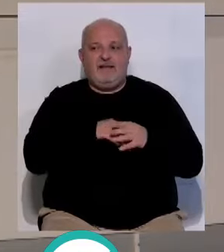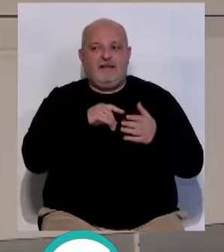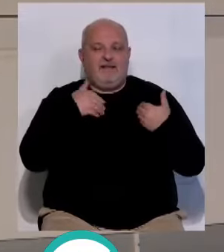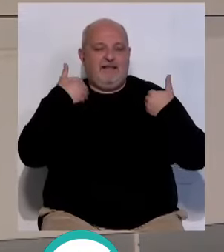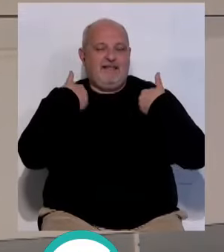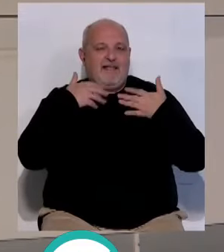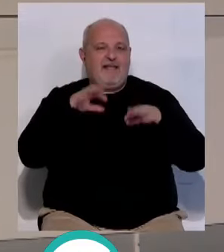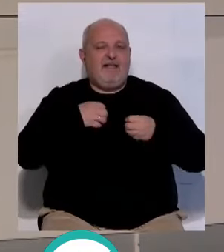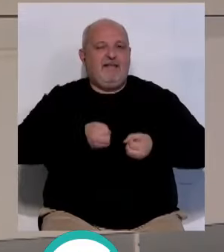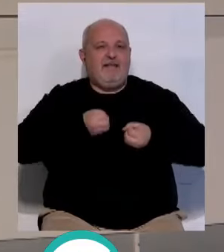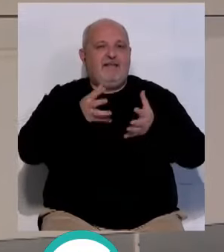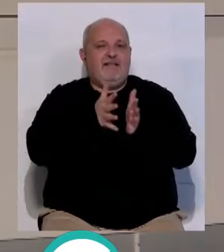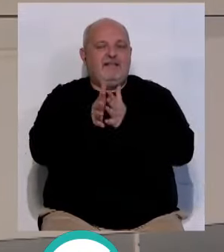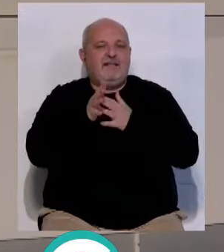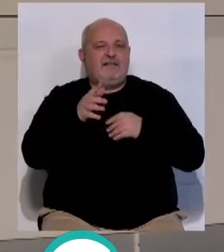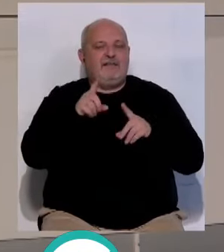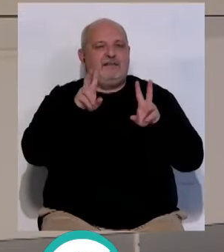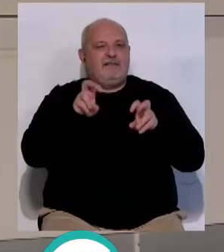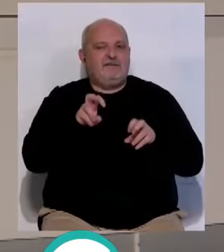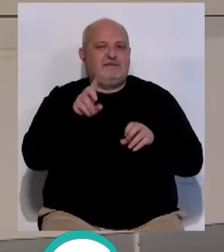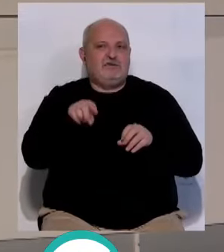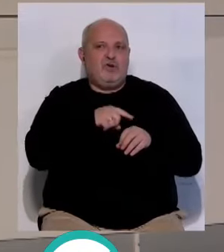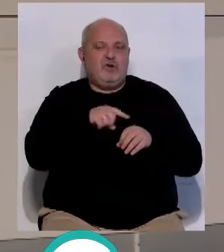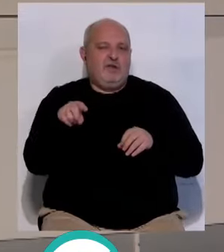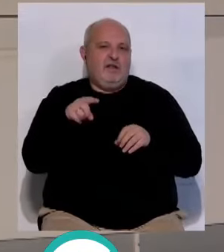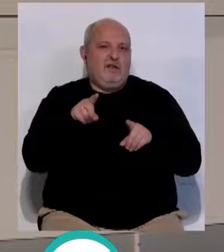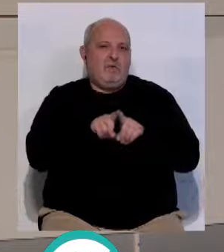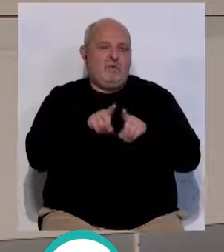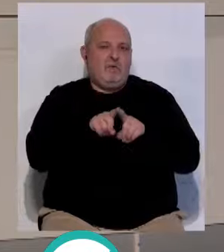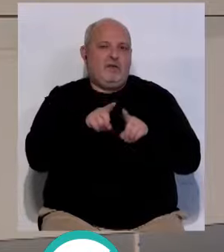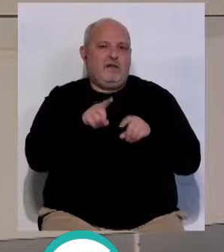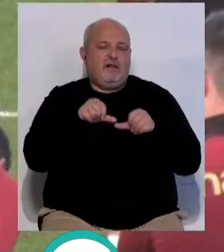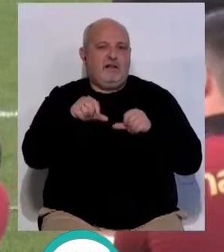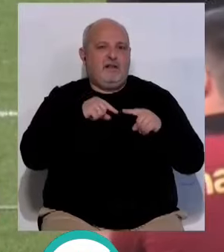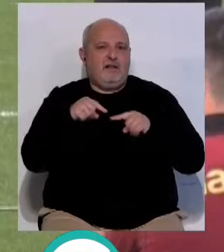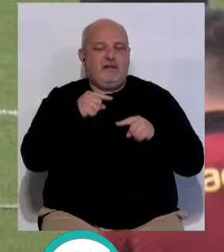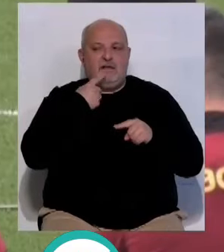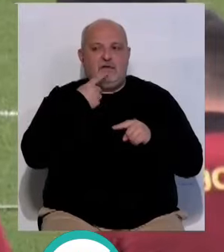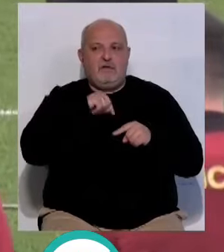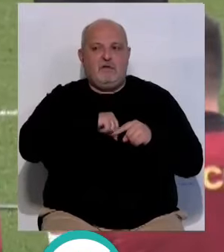caiz hablaba Rubén sobre el crédito que tiene actualmente el técnico muy reforzado después de